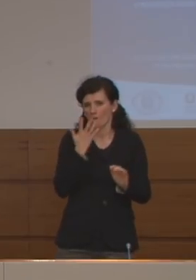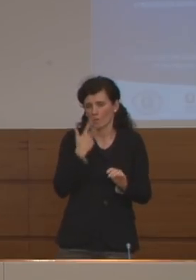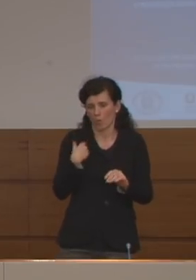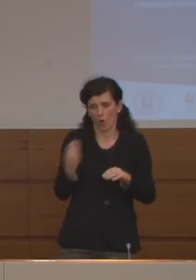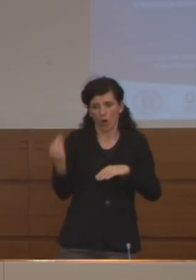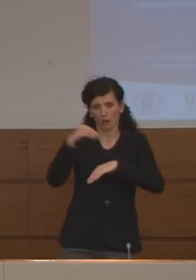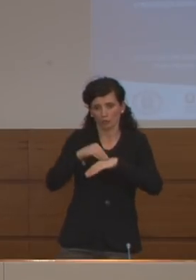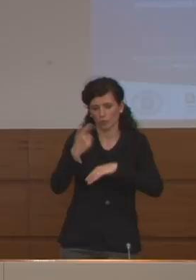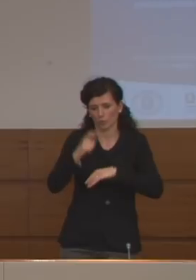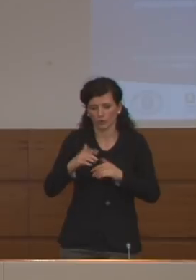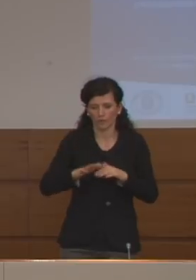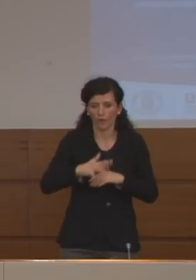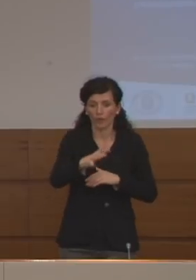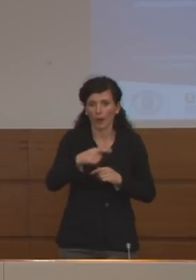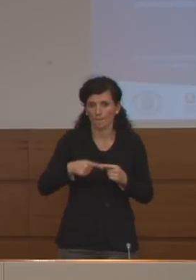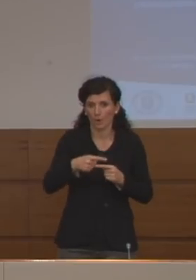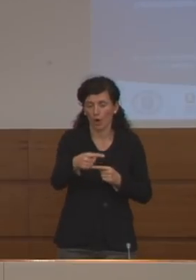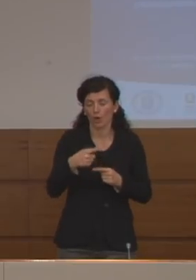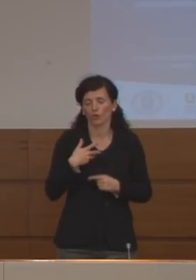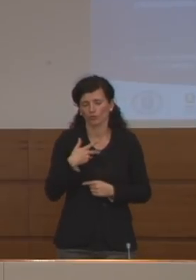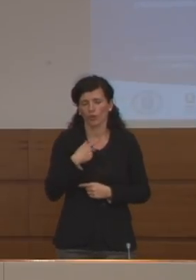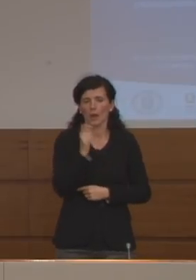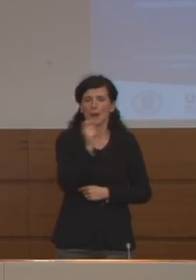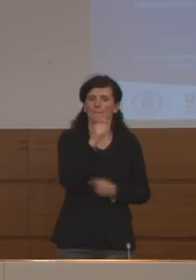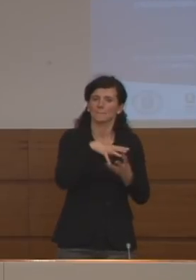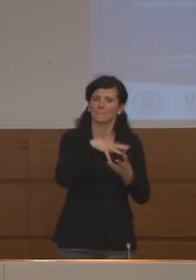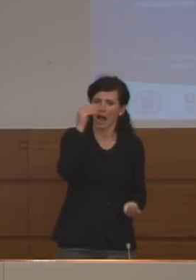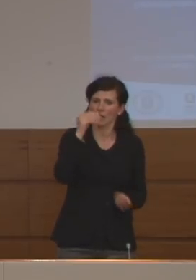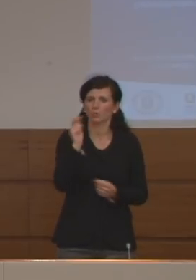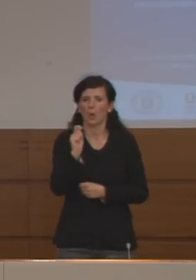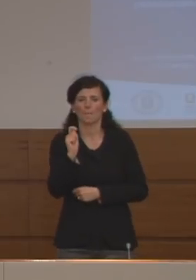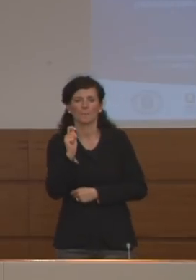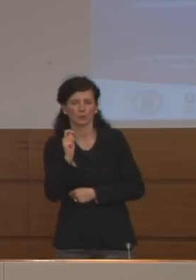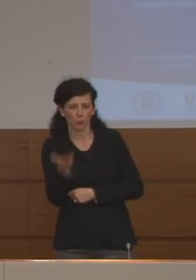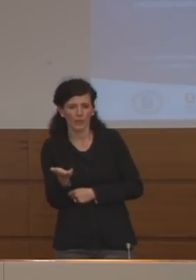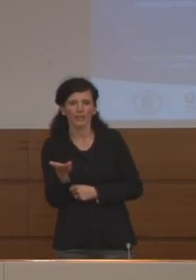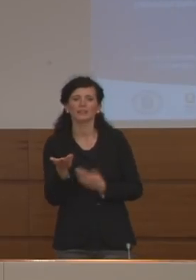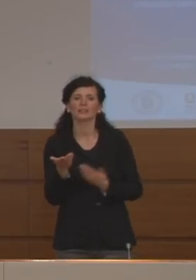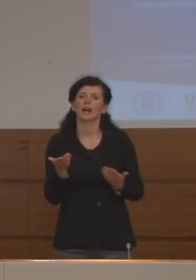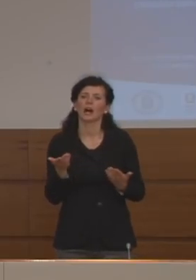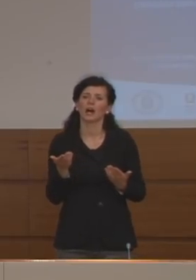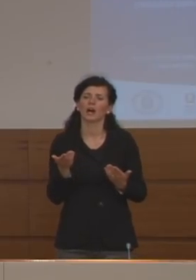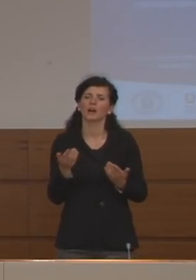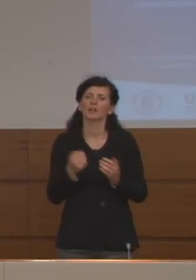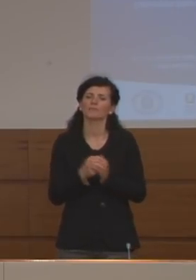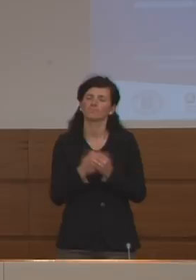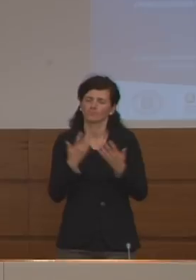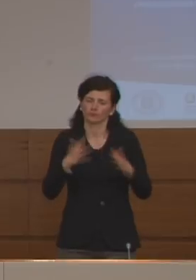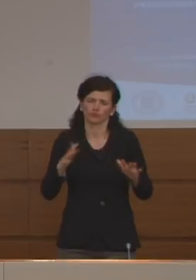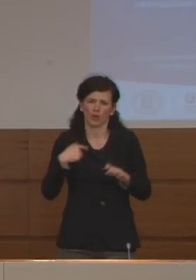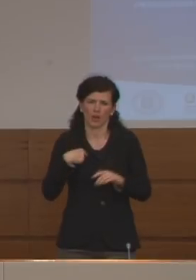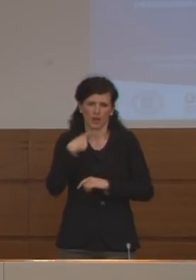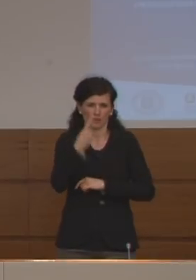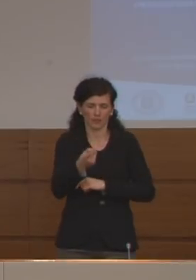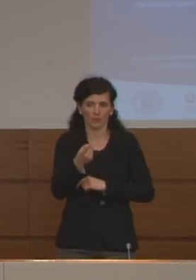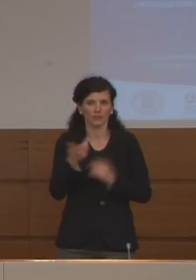Pasqua e della Pasquetta. Uno ,e lo avete già sentito fare, cioè a dire che ognuno di noi